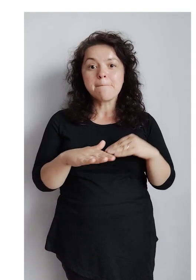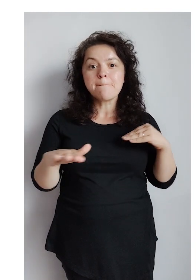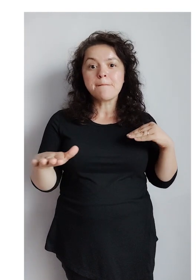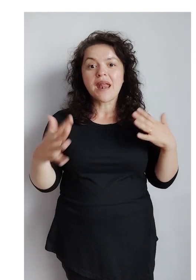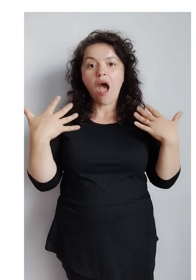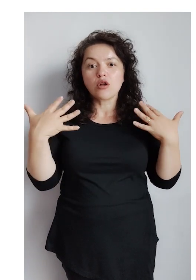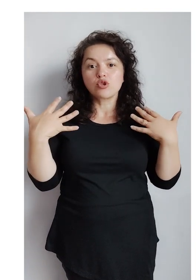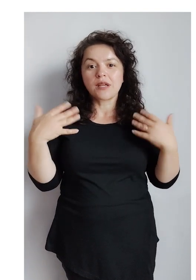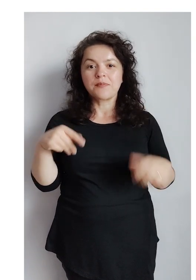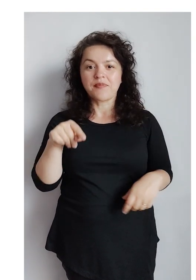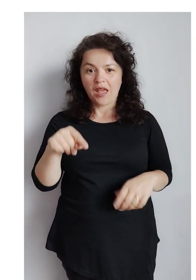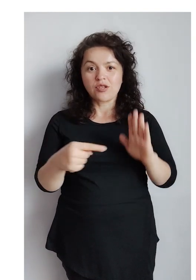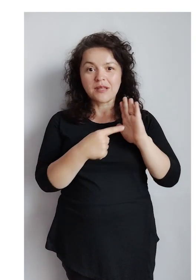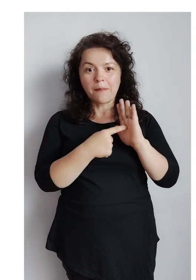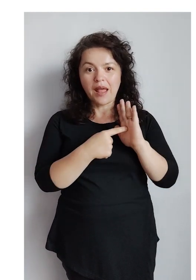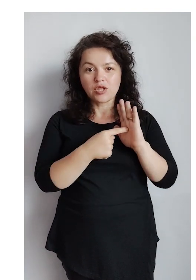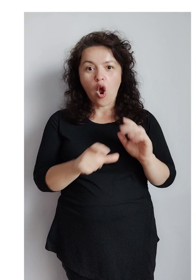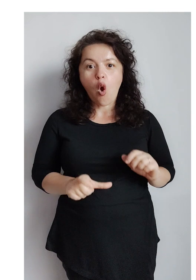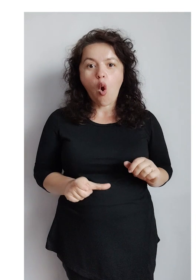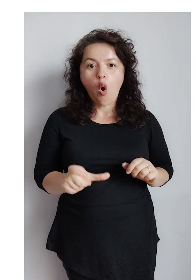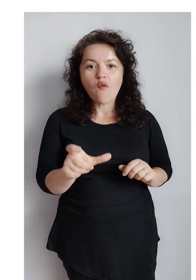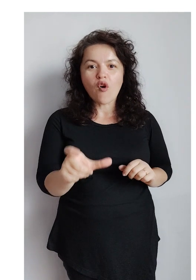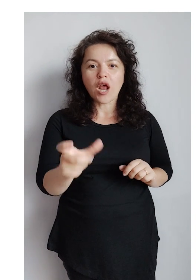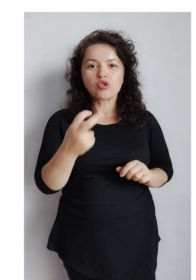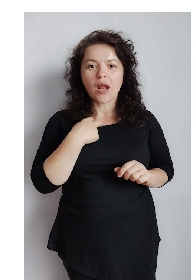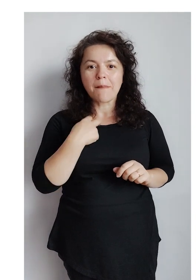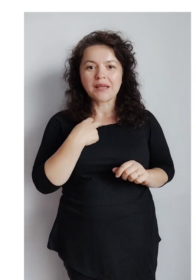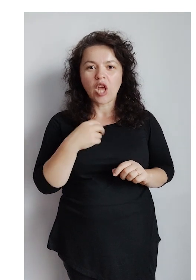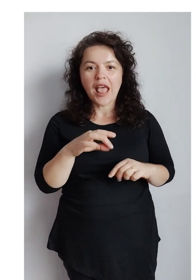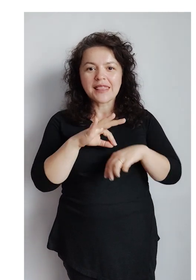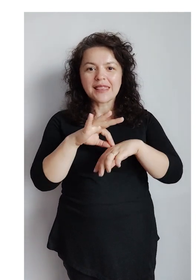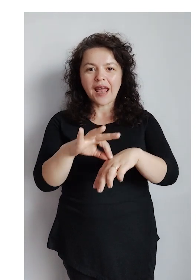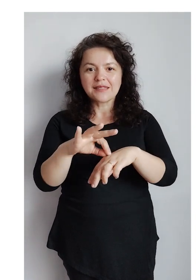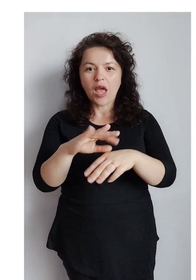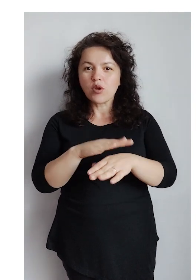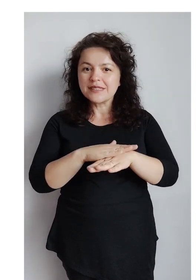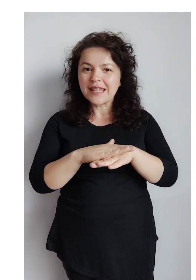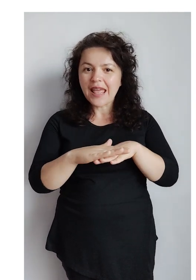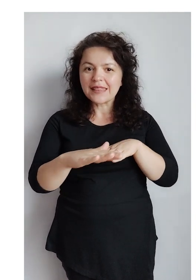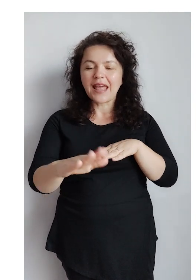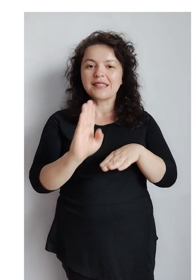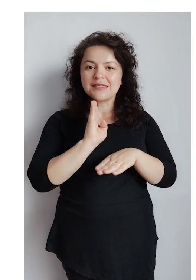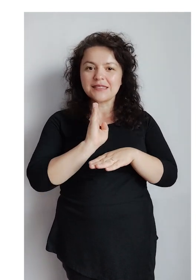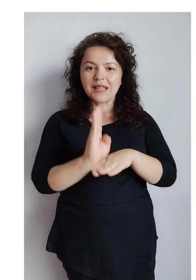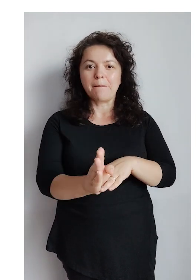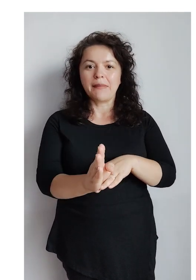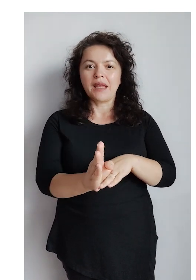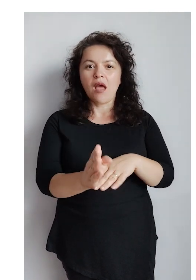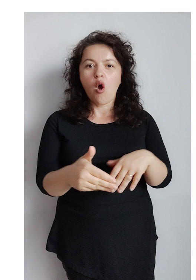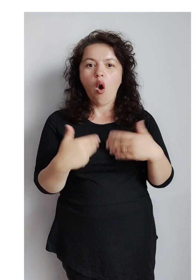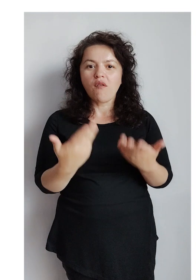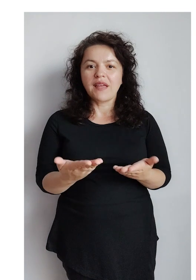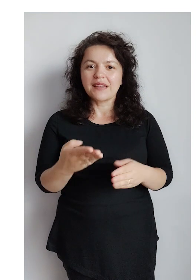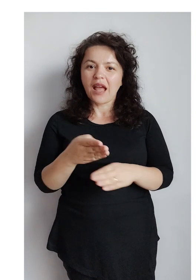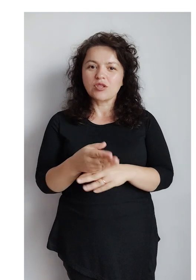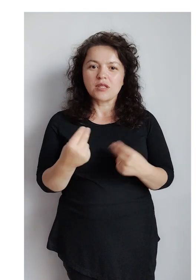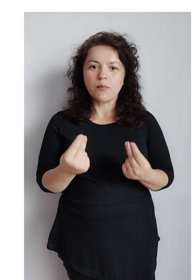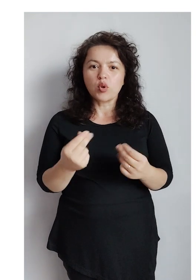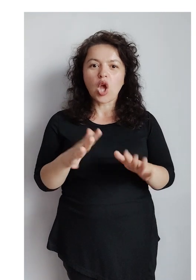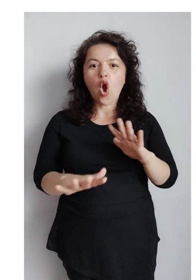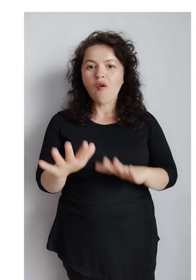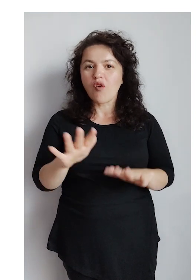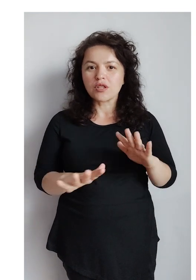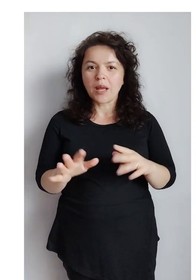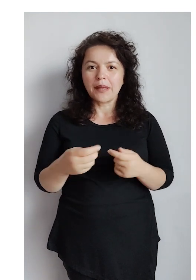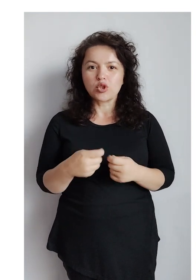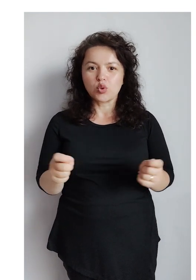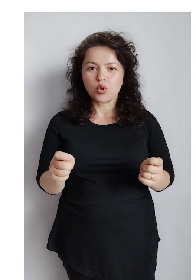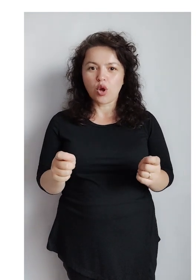În această plajă, covorașul albastru formează un traseu neted și stabil, oferind un acces bun și confortabil tuturor